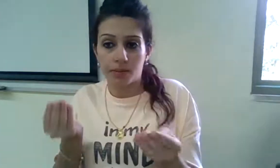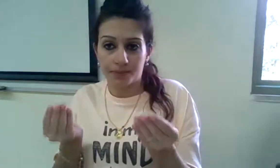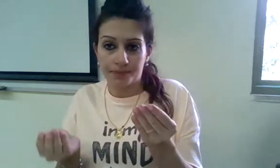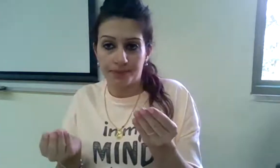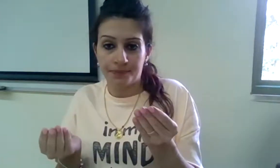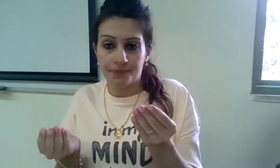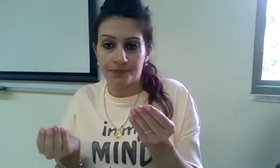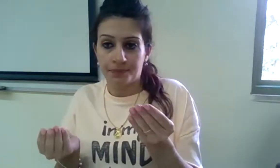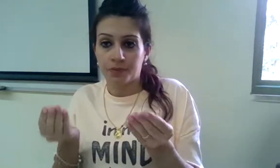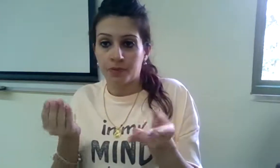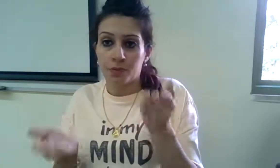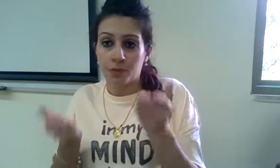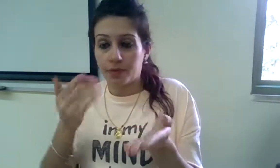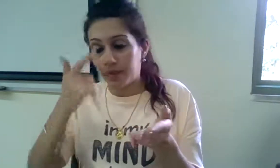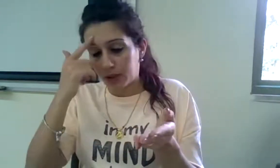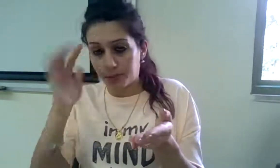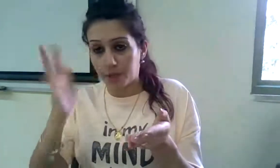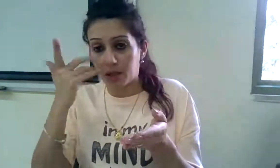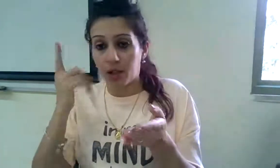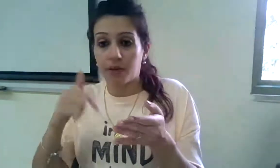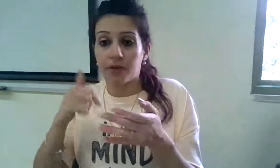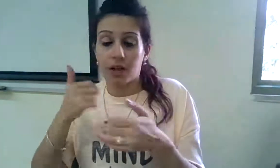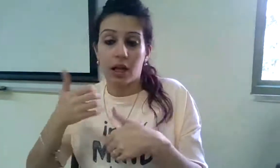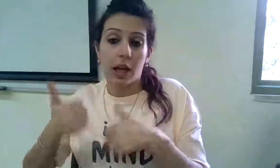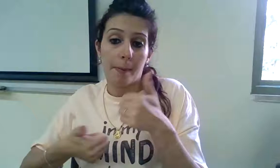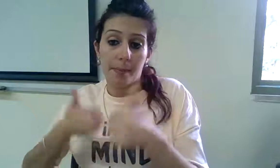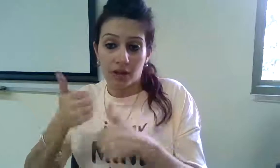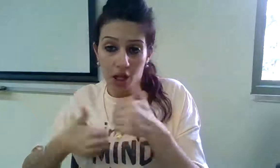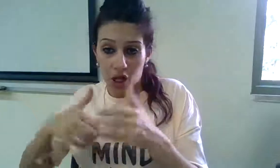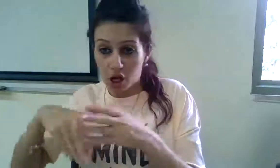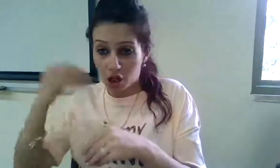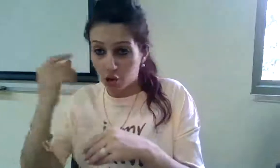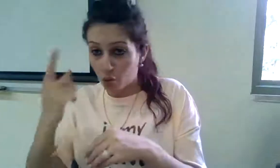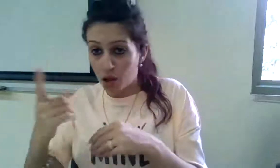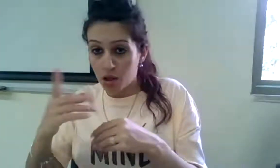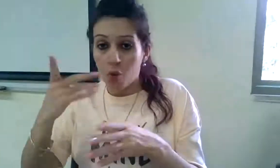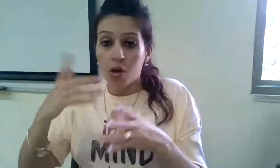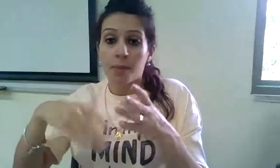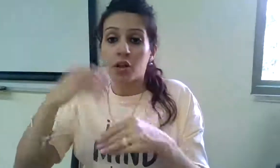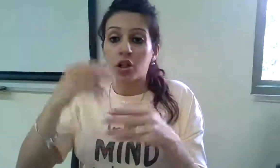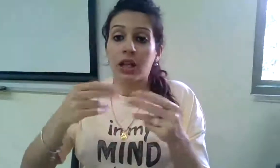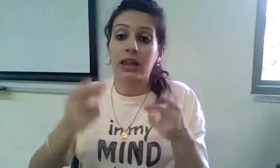لذلك فإنني اعتقد بأن هذا السؤال يمكن أن يحفز التساؤل كاملا